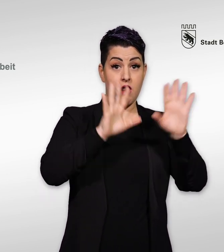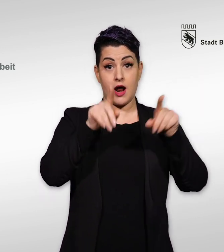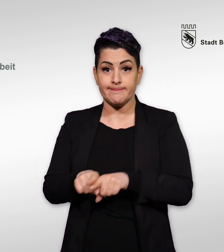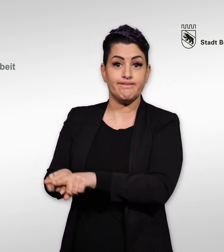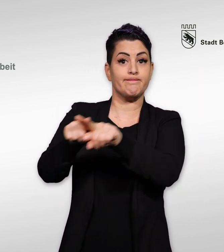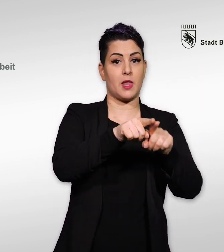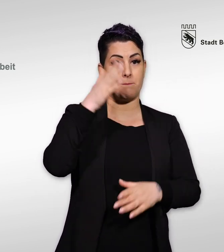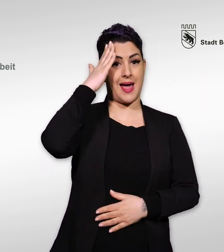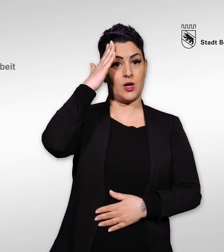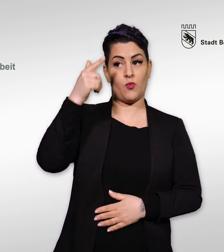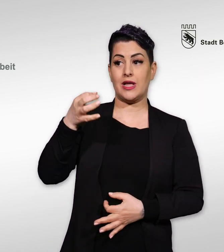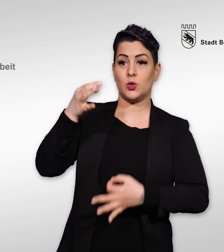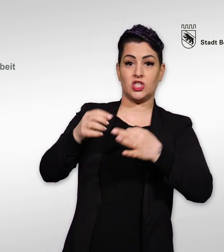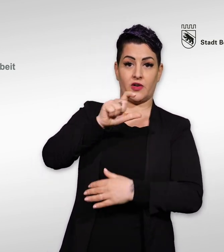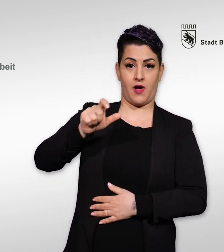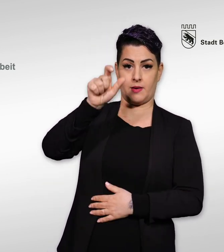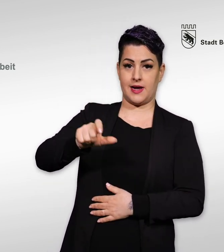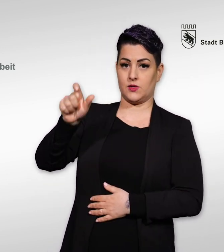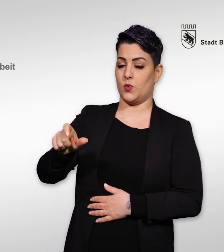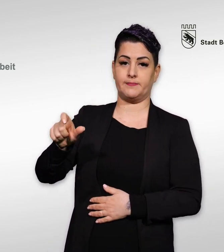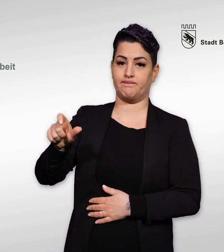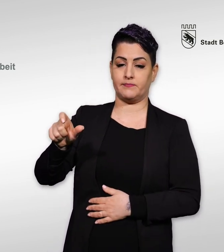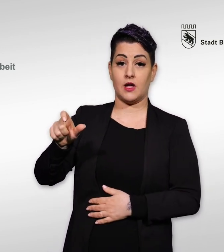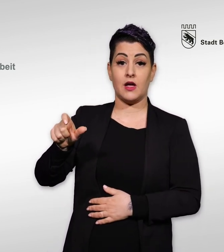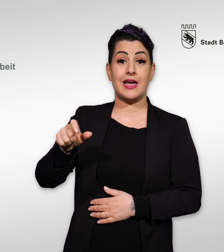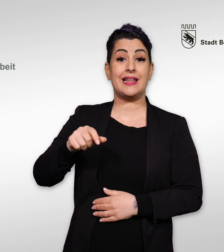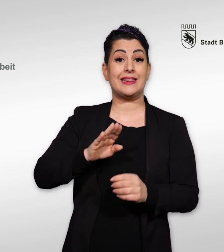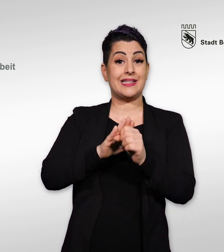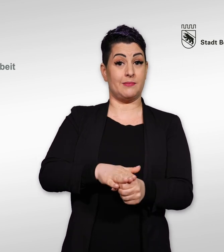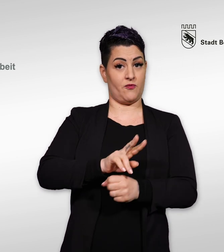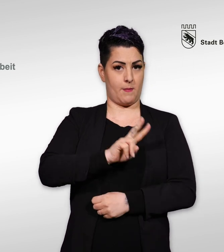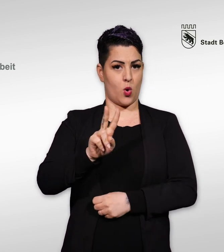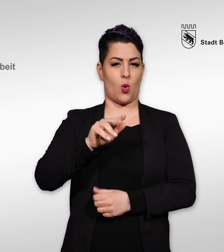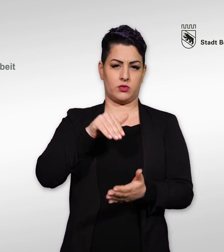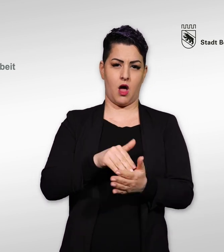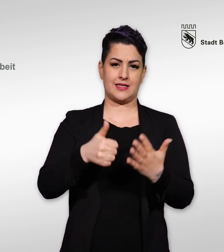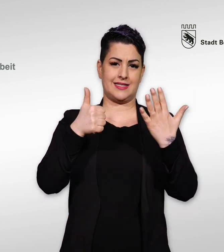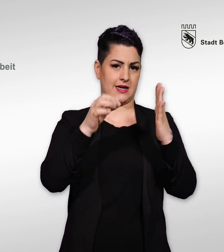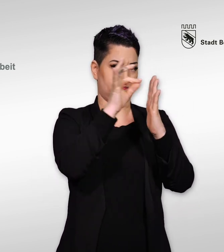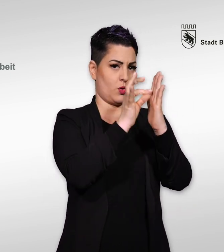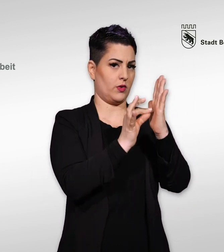besteht zurzeit noch keine einheitliche Meinung unter den juristischen Fachpersonen.